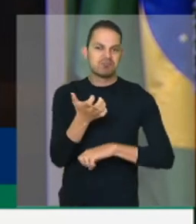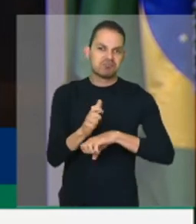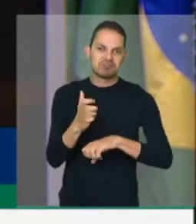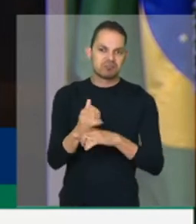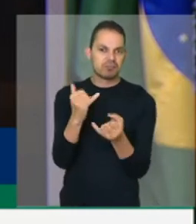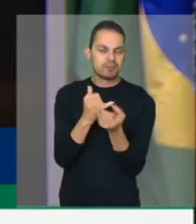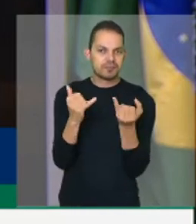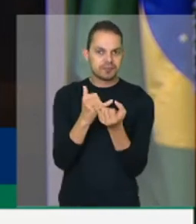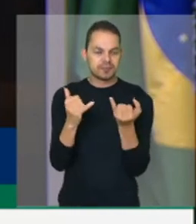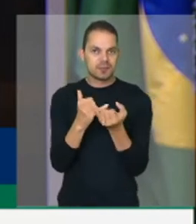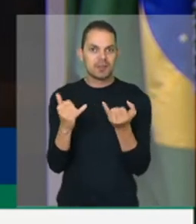DE RENOMES INTERNACIONAIS. ENTÃO EU QUERO PARABENIZAR NO